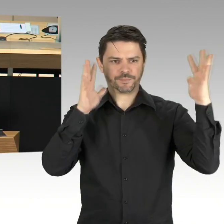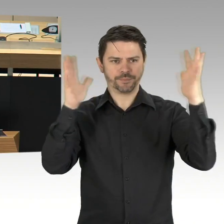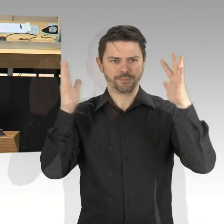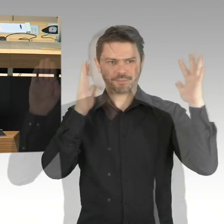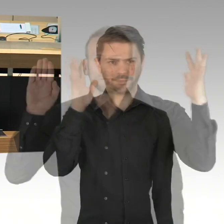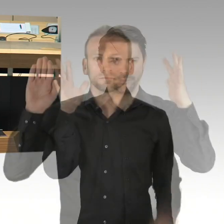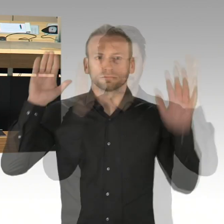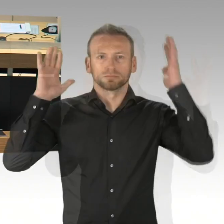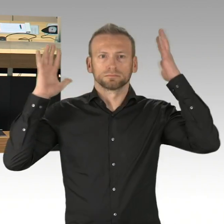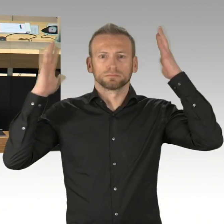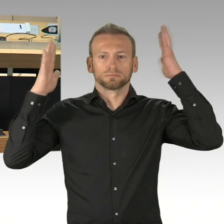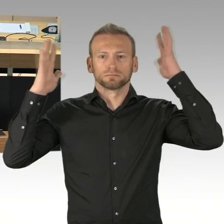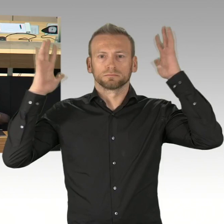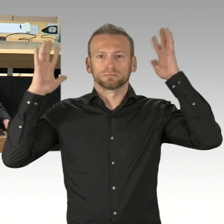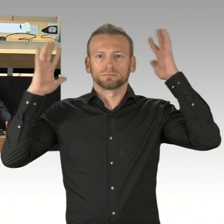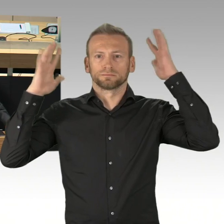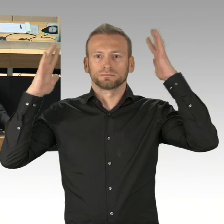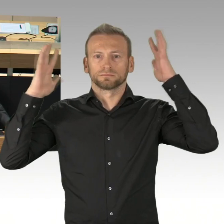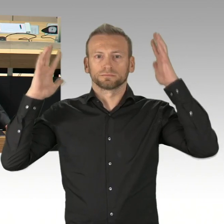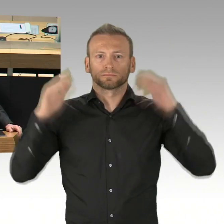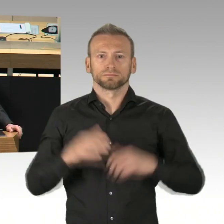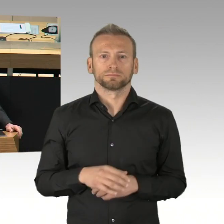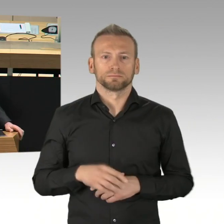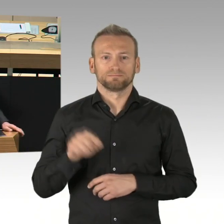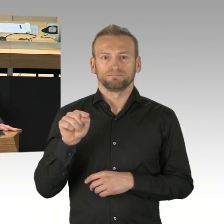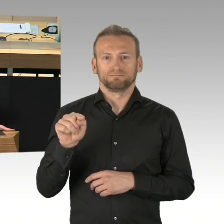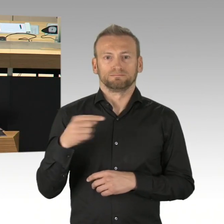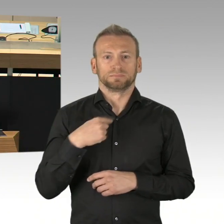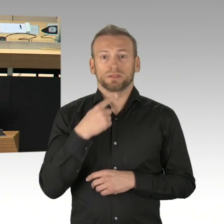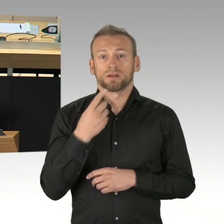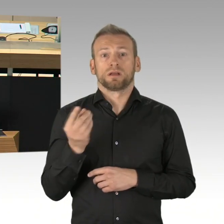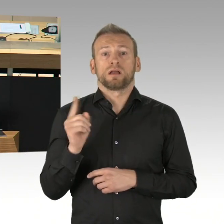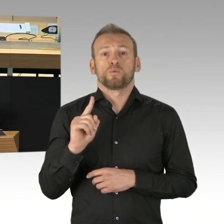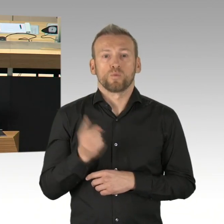Und genau das, meine Damen und Herren, machen wir mit diesem Mietendeckel.